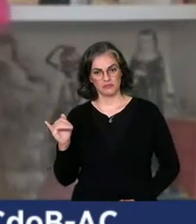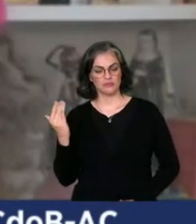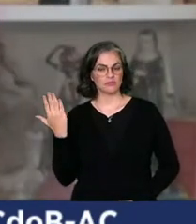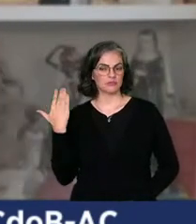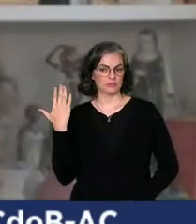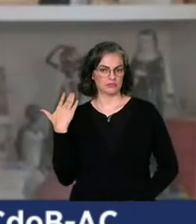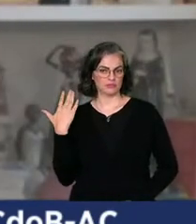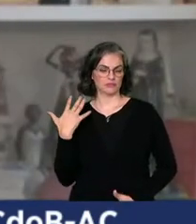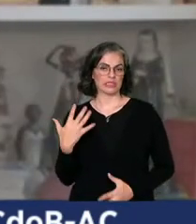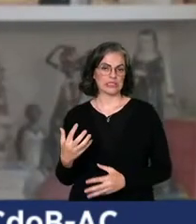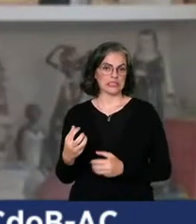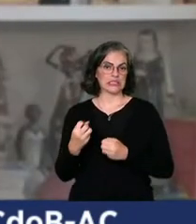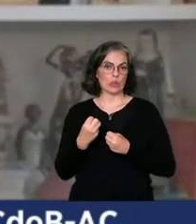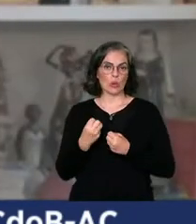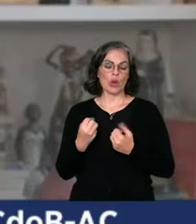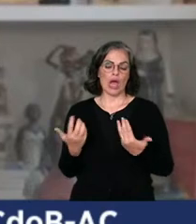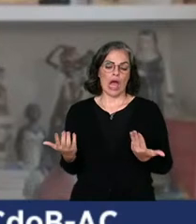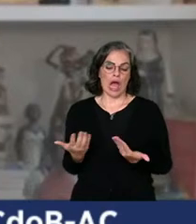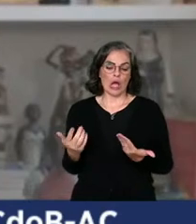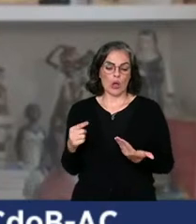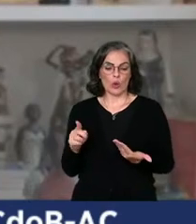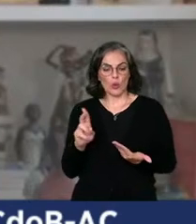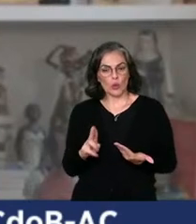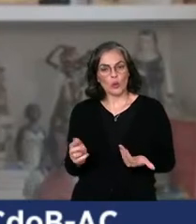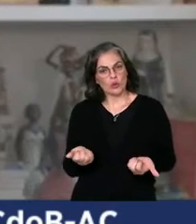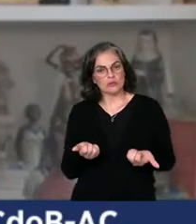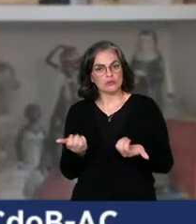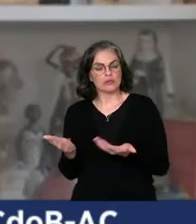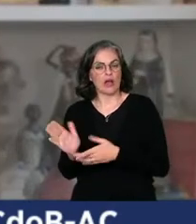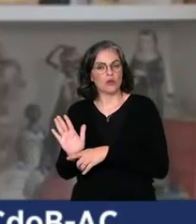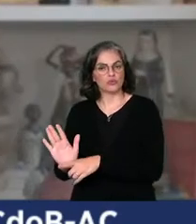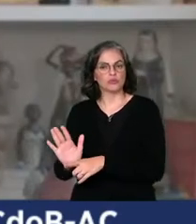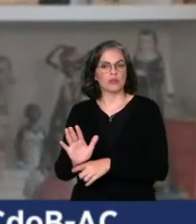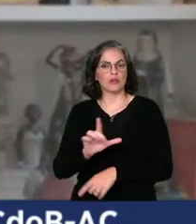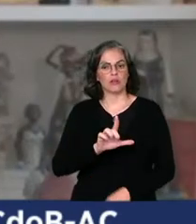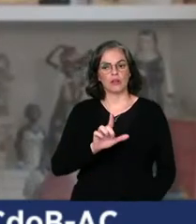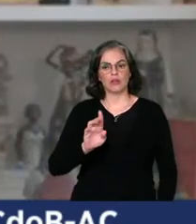CONTIGENCIADOS NA CULTURA, É O QUE NÓS ESTAMOS QUERENDO AGORA PARA GARANTIR A LEI PAULO GUSTAVO. O DINHEIRO É